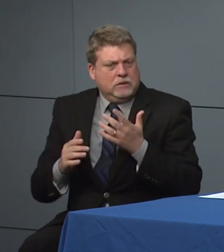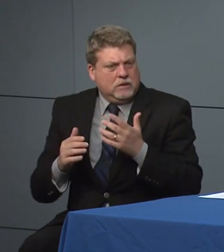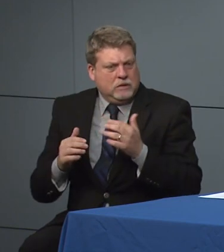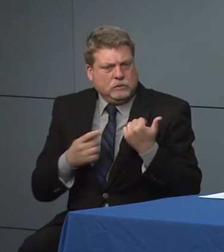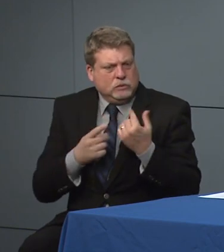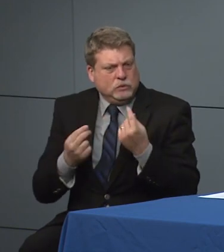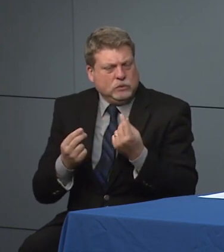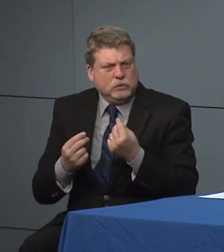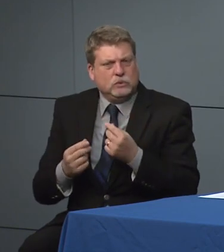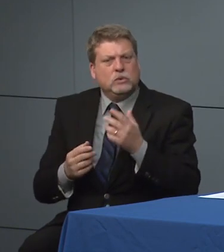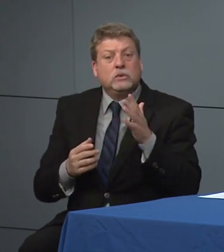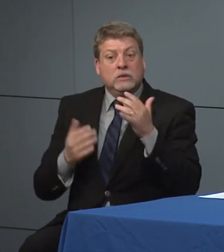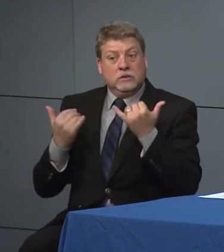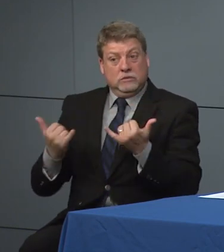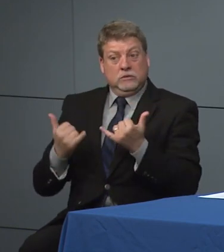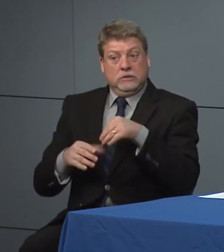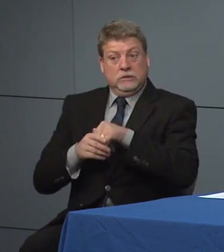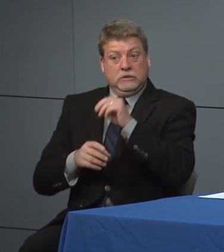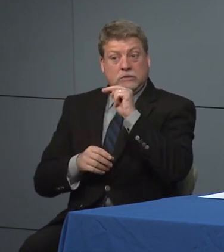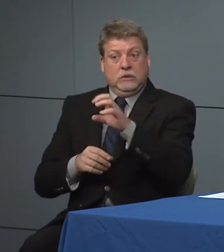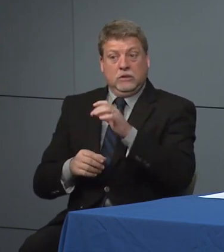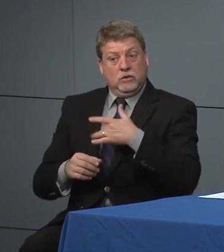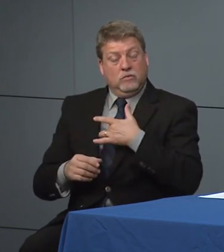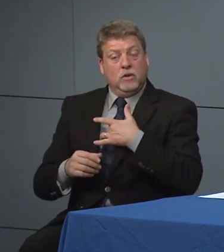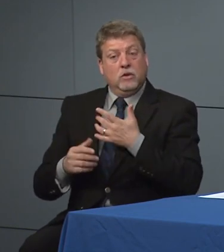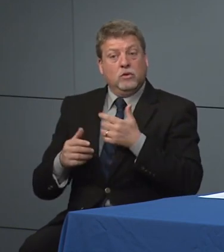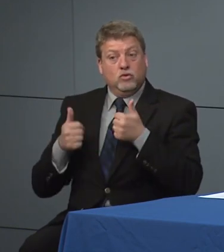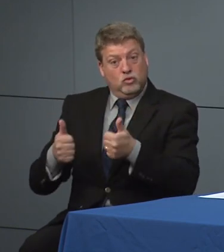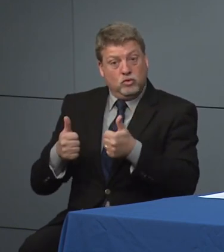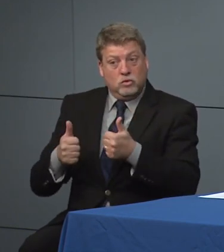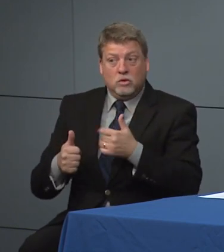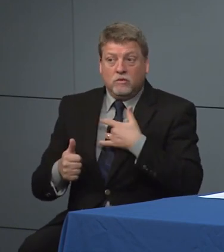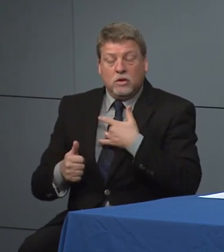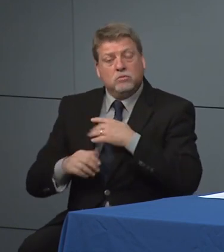pánico, cómo diría usted cuál es nuestra situación actual,